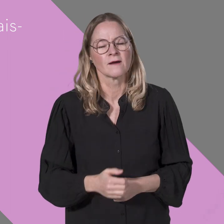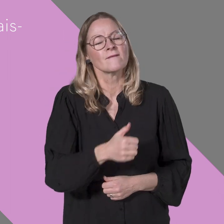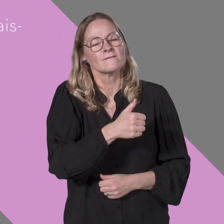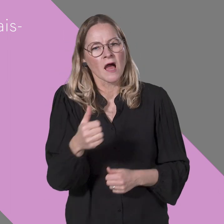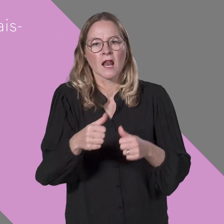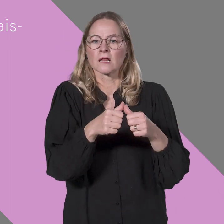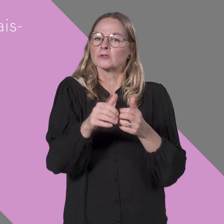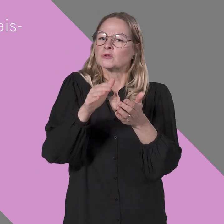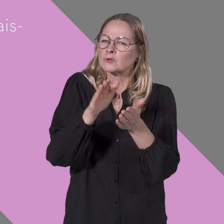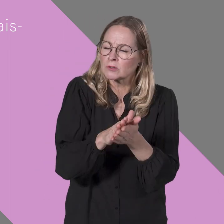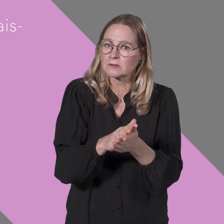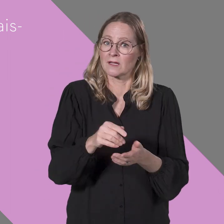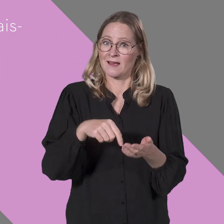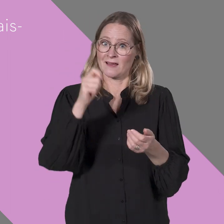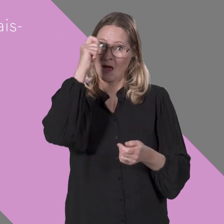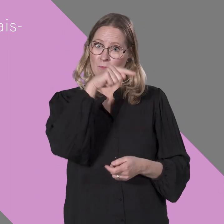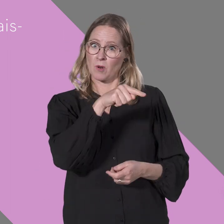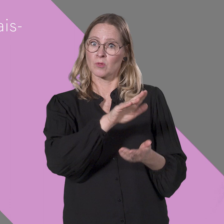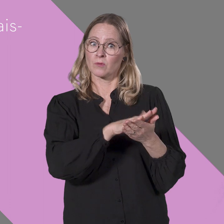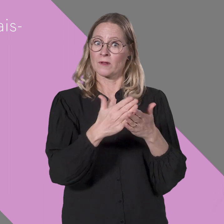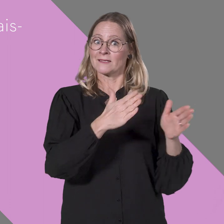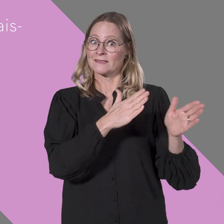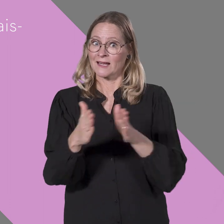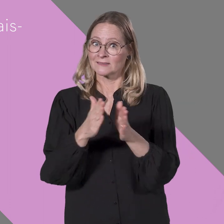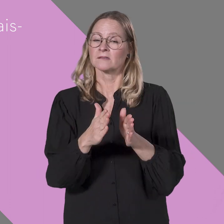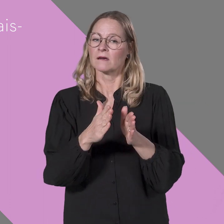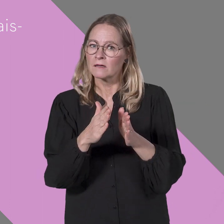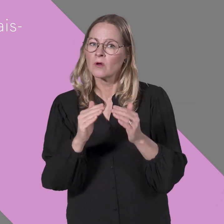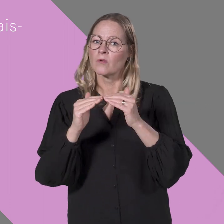Sen sijaan liitto suosittaa, että kaupunki ottaisi tulkkaustilaukset vastuulleen -